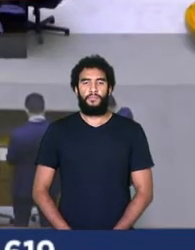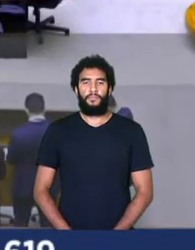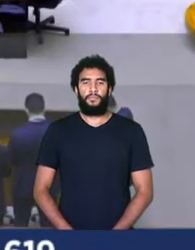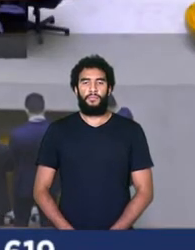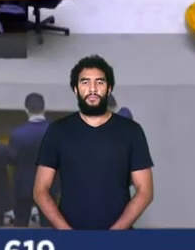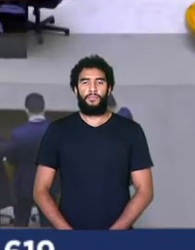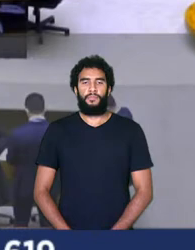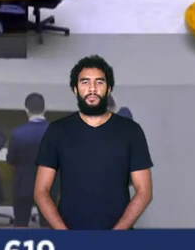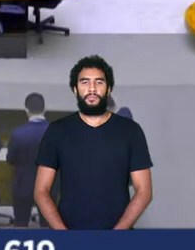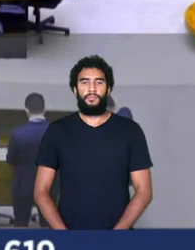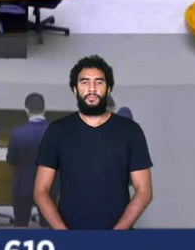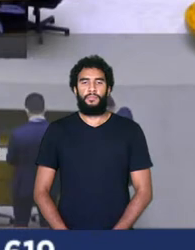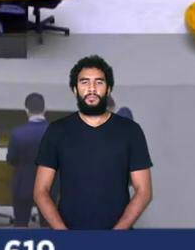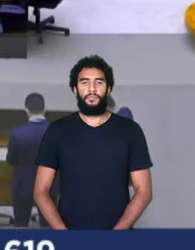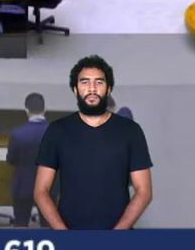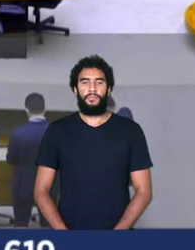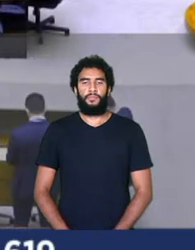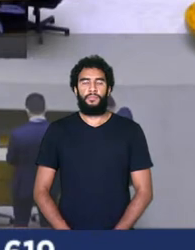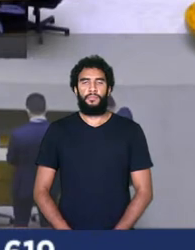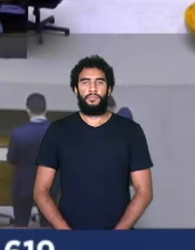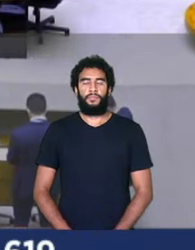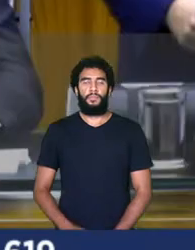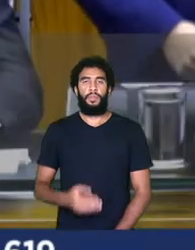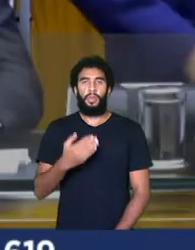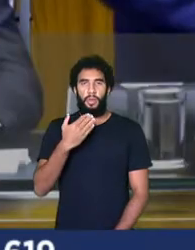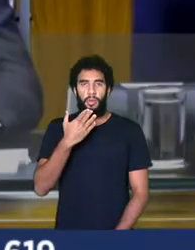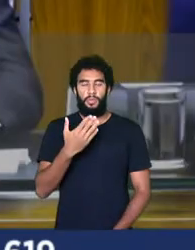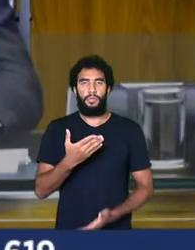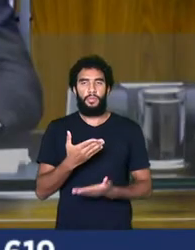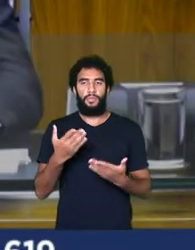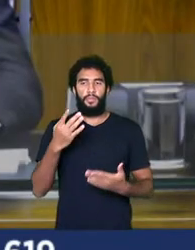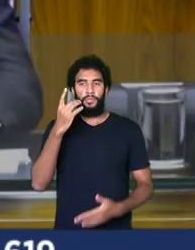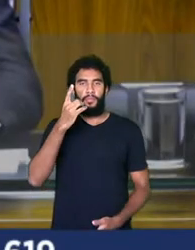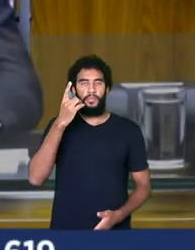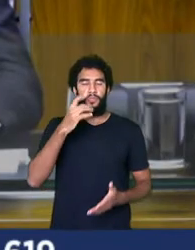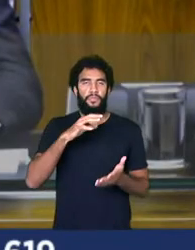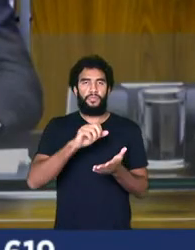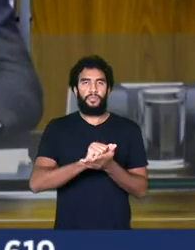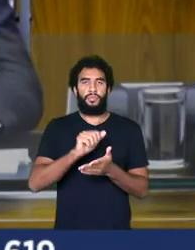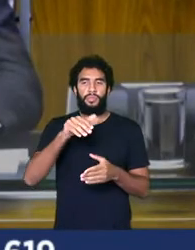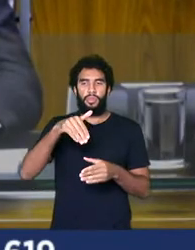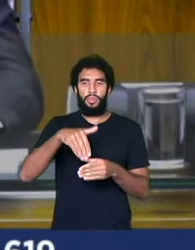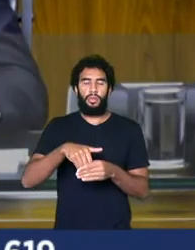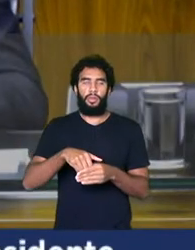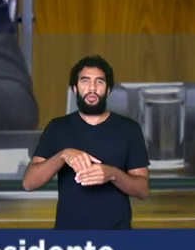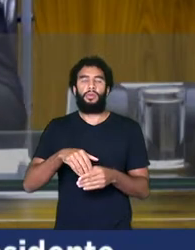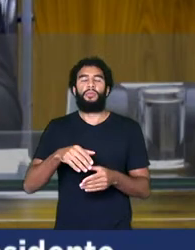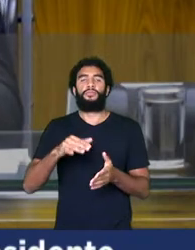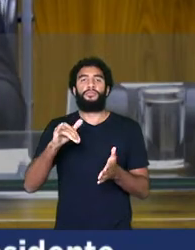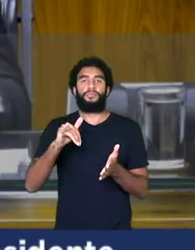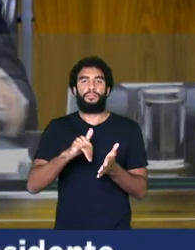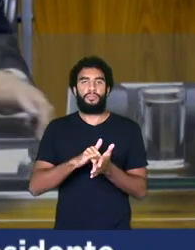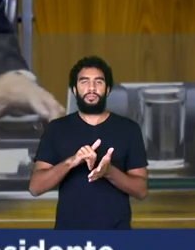PELO TEXTO BASE DO RELATOR. [PRESIDENTE]: UNIÃO ... A PRESIDÊNCIA SOLICITA AS SENHORAS DEPUTADAS E SENHORES